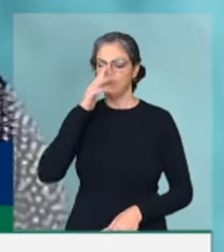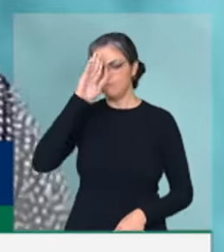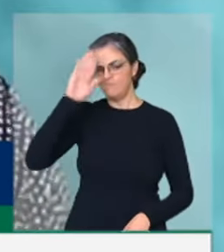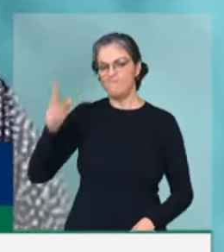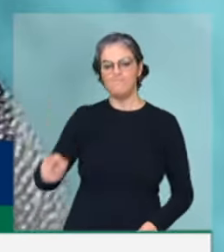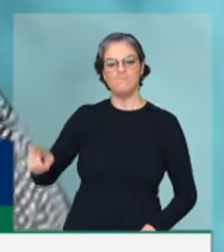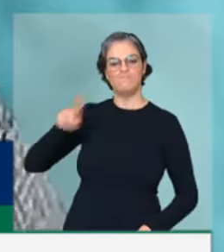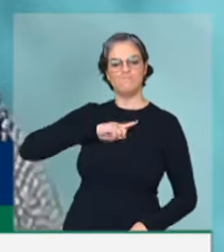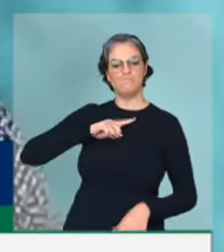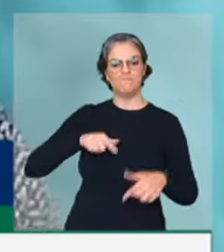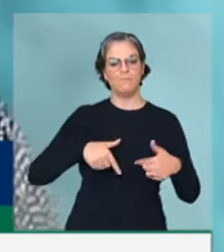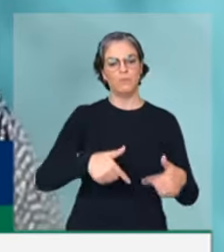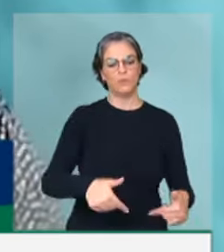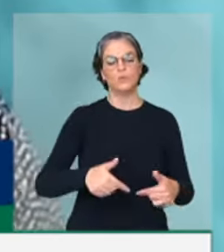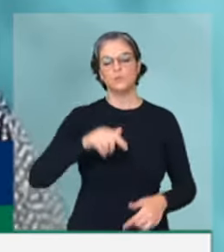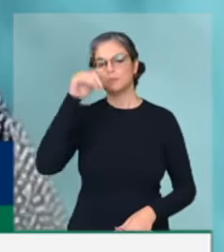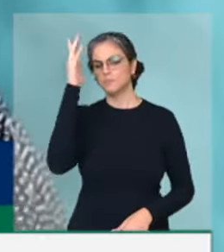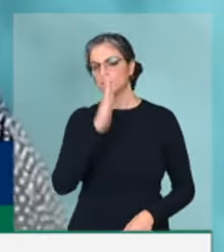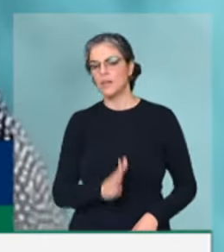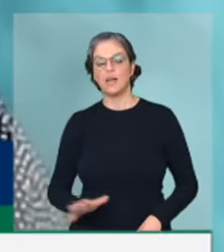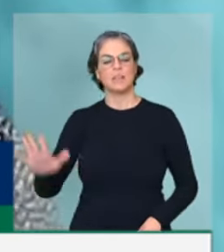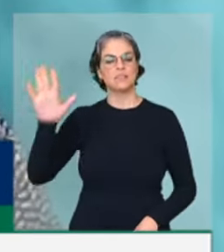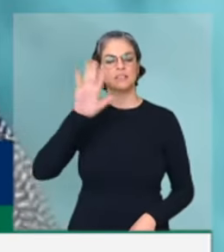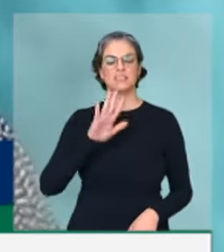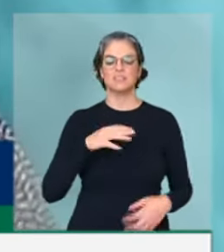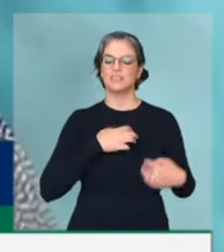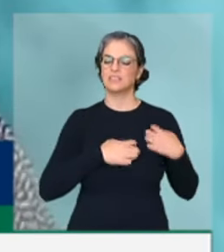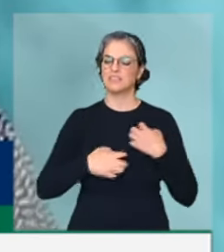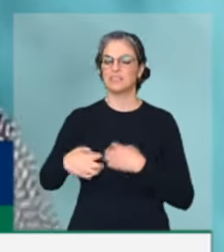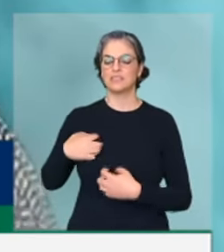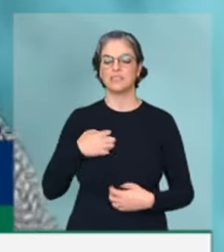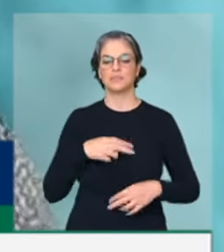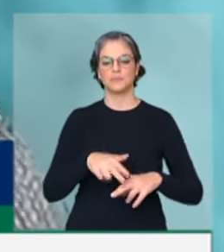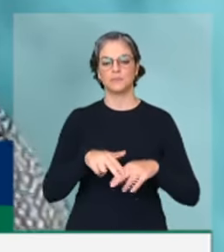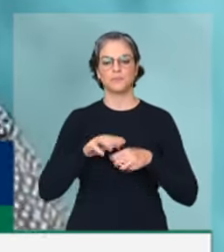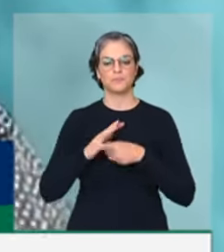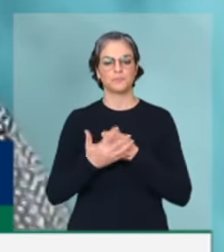ESTA PANDEMIA... E COM UMA IRRESPONSABILIDADE DE UM GOVERNO QUE TRAZ DE VOLTA...